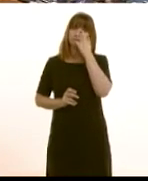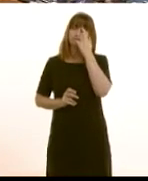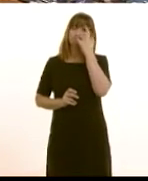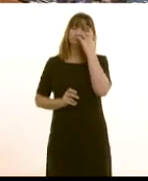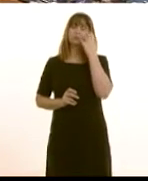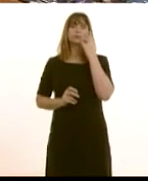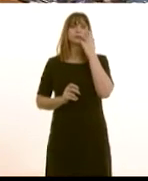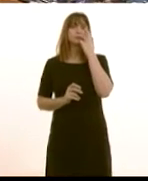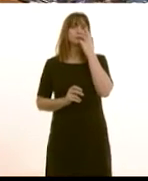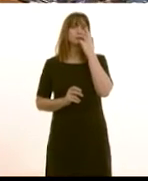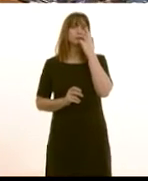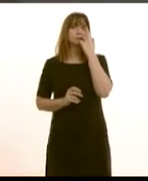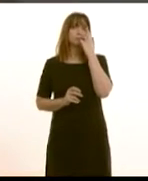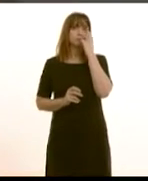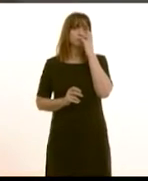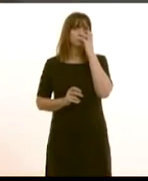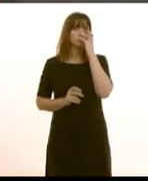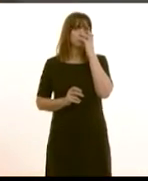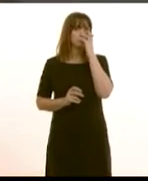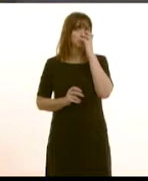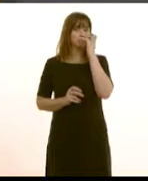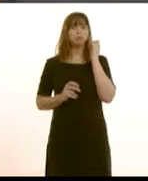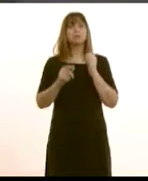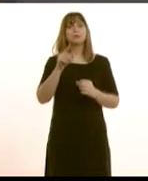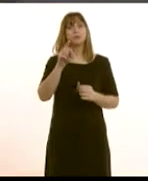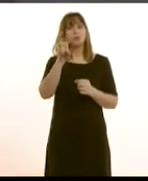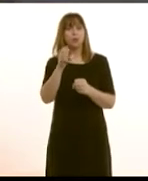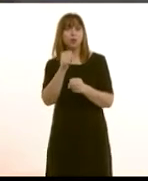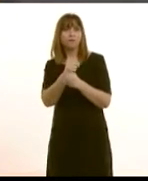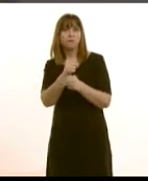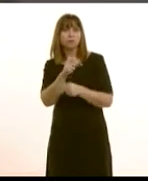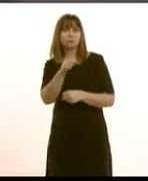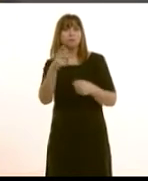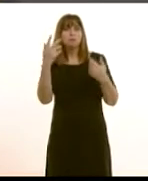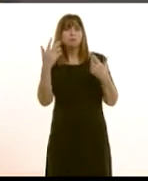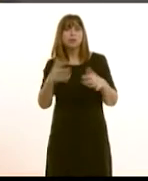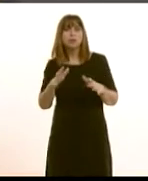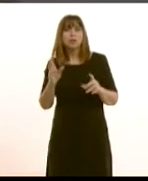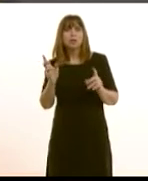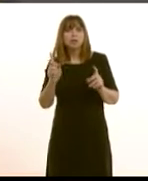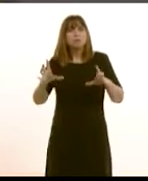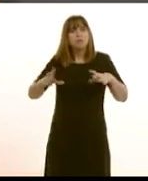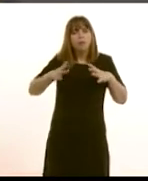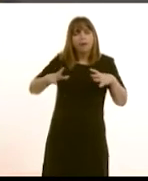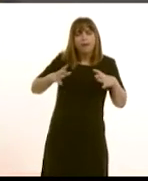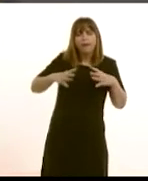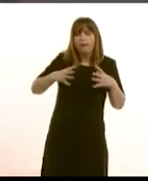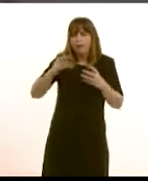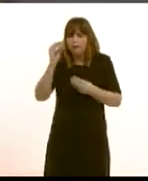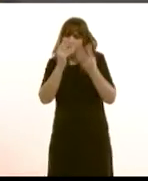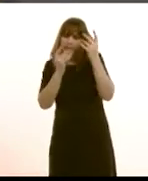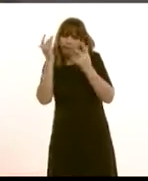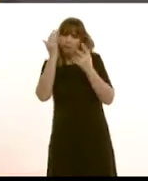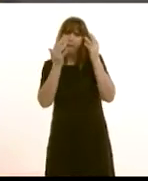Cymru wediíi wneud gyda golwg ar gael corff dim-am-elw ar batrwm Glas Cymru i fod yn gyfrifol